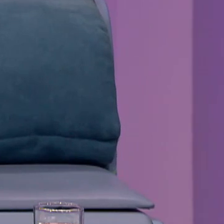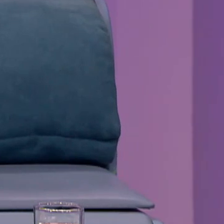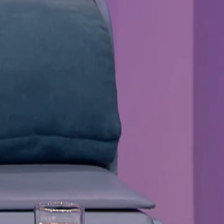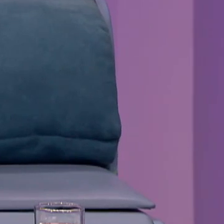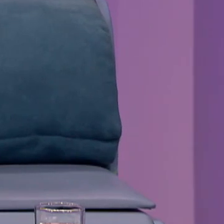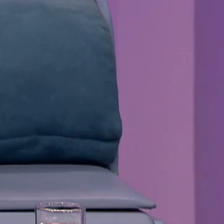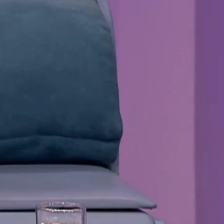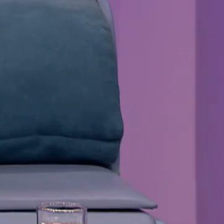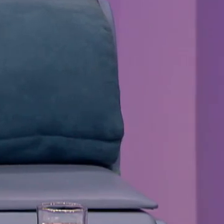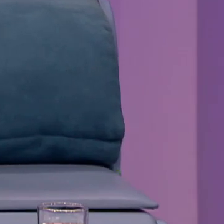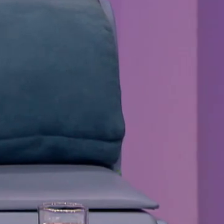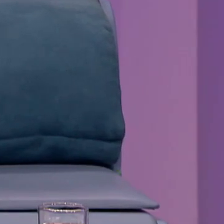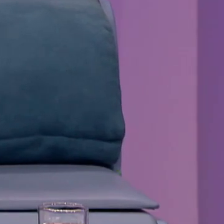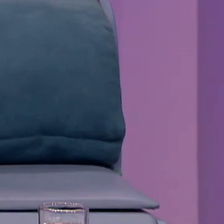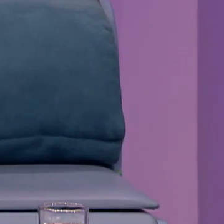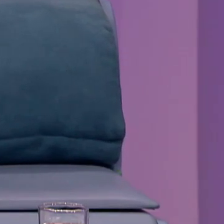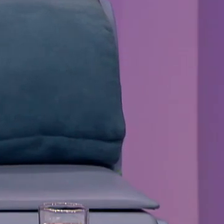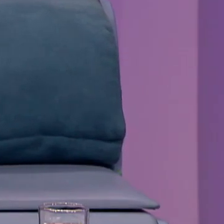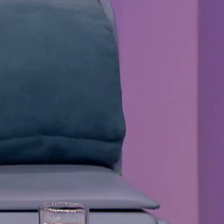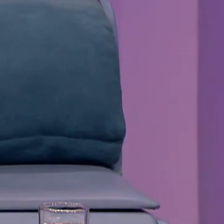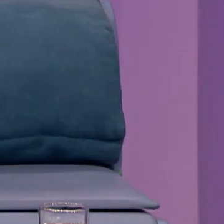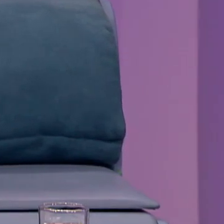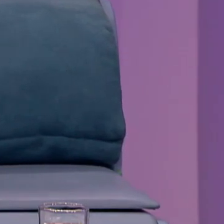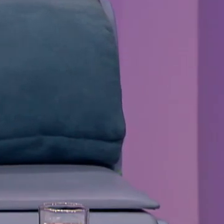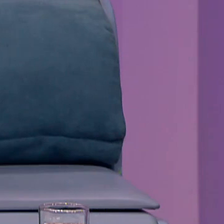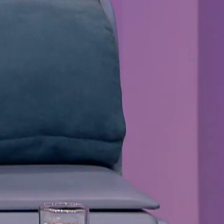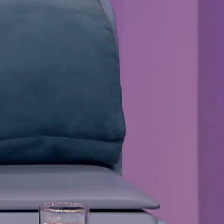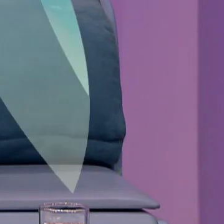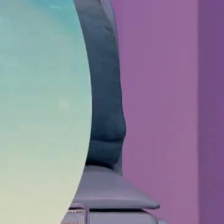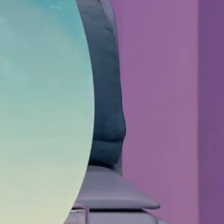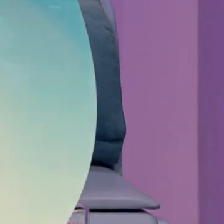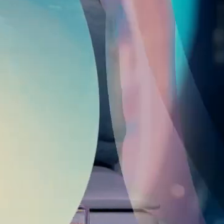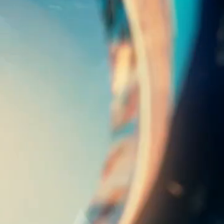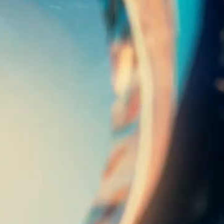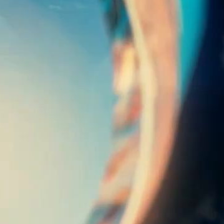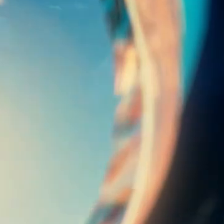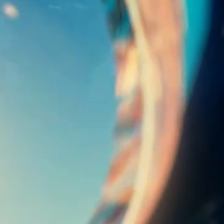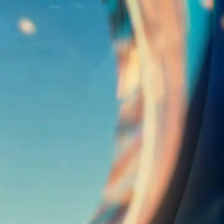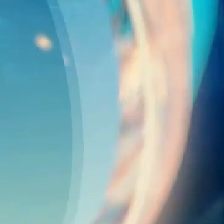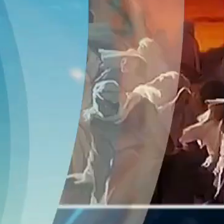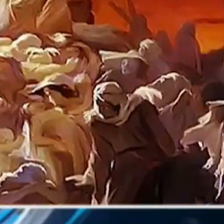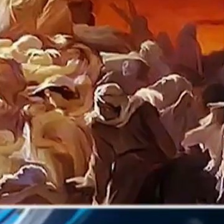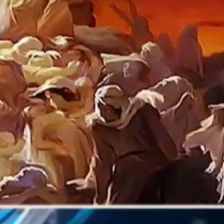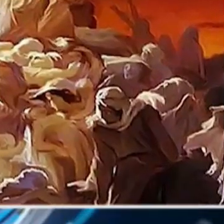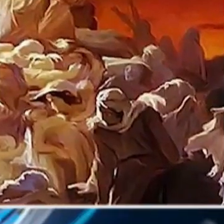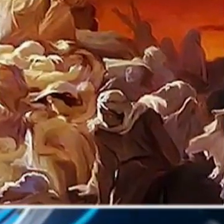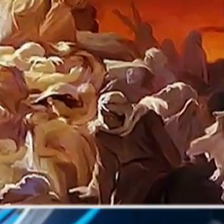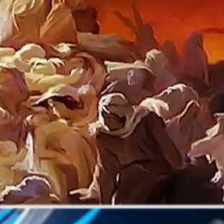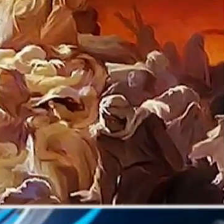от 6 уже часа тьма была по всей земле до часа девятого а около девятого часа возопил Иисус